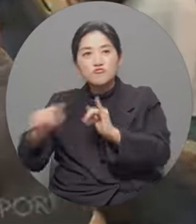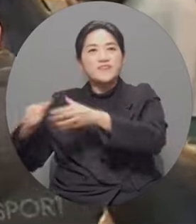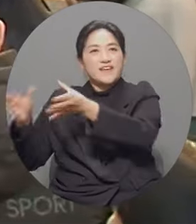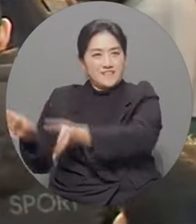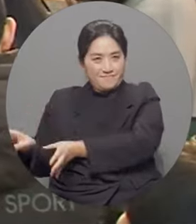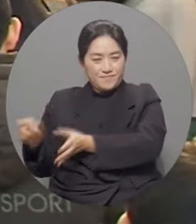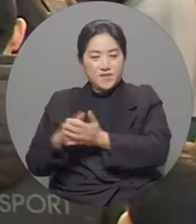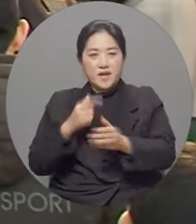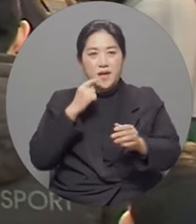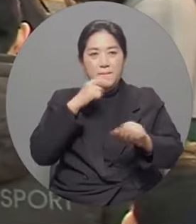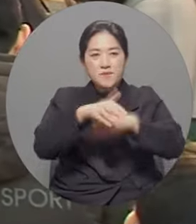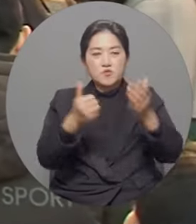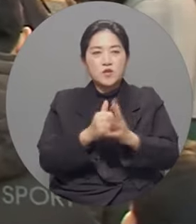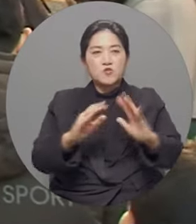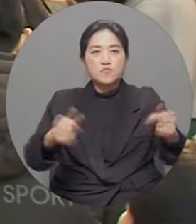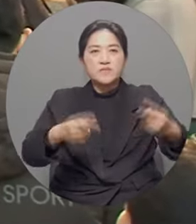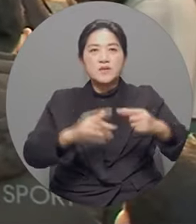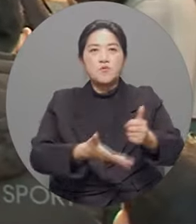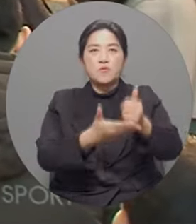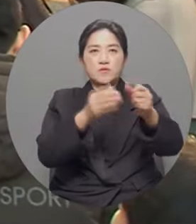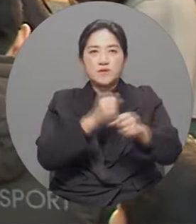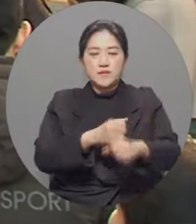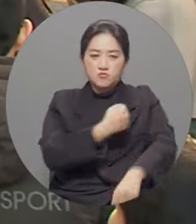나왔습니다.